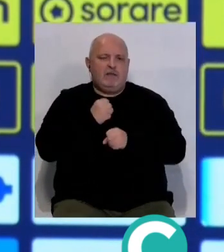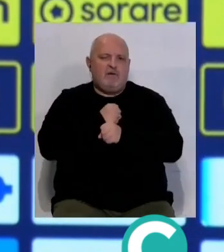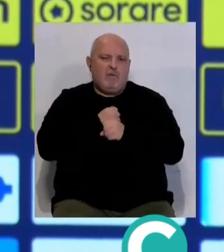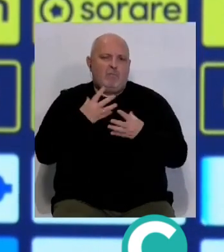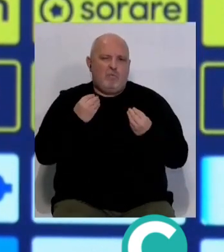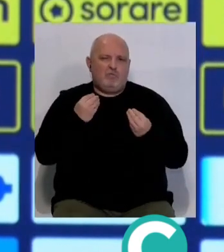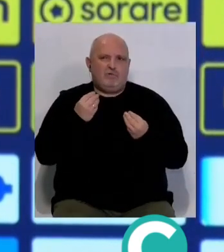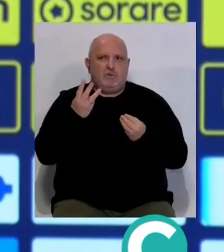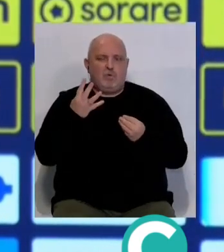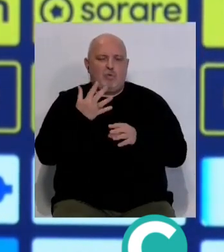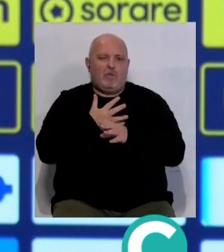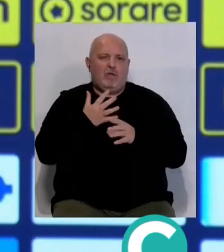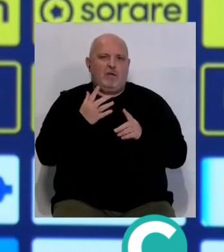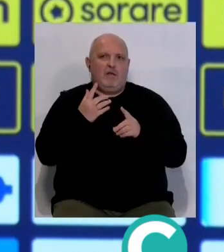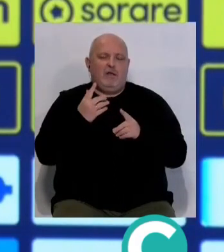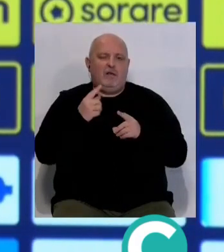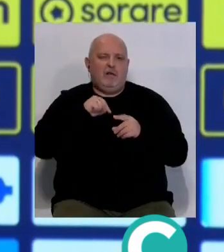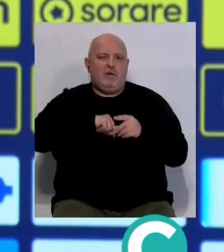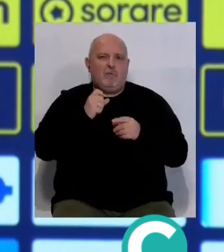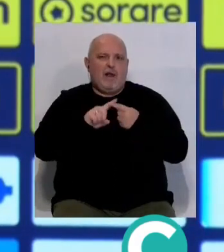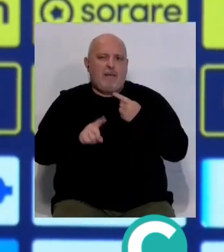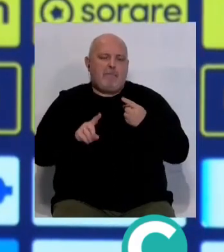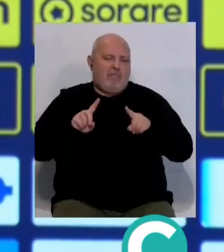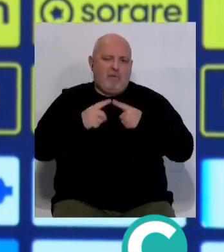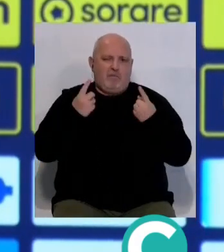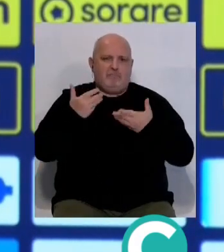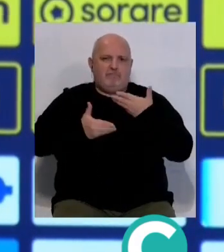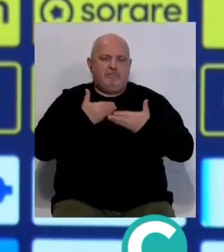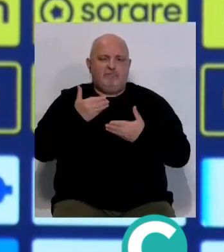salido tres o cuatro jugadores acalambrados Pero bueno Eso habla de lo que hemos yo dicho antes